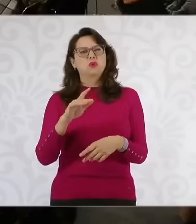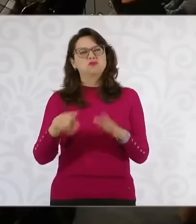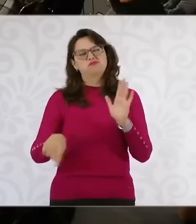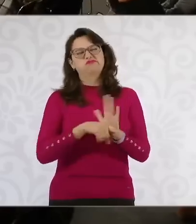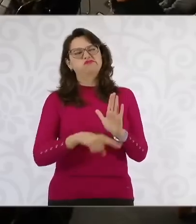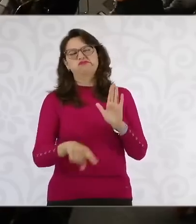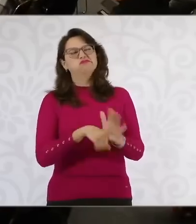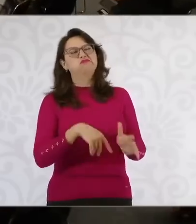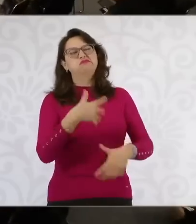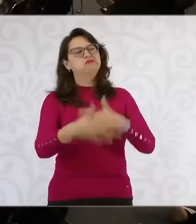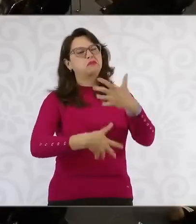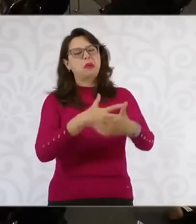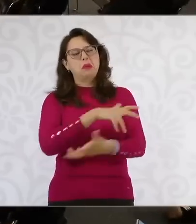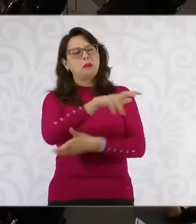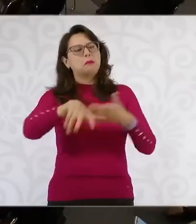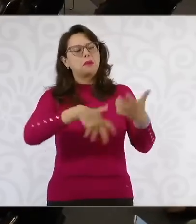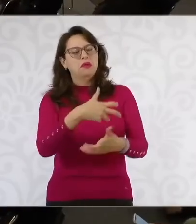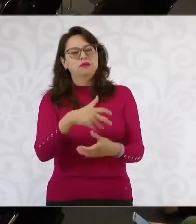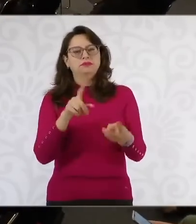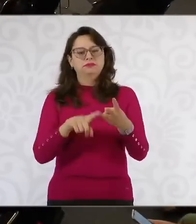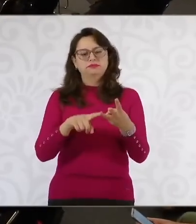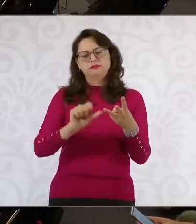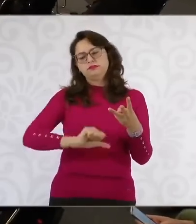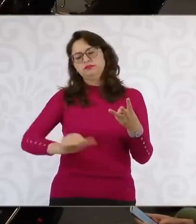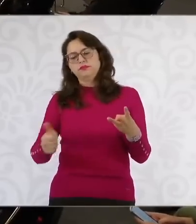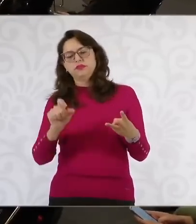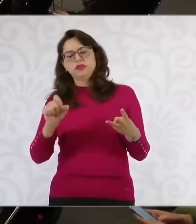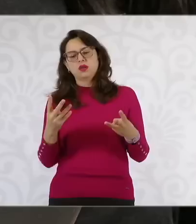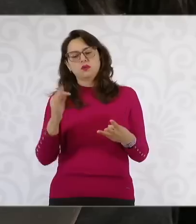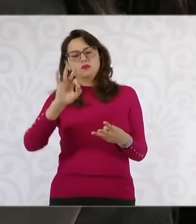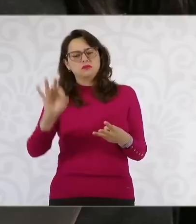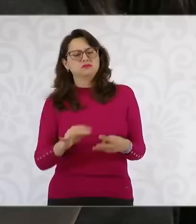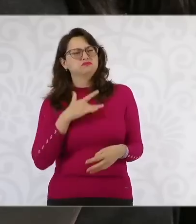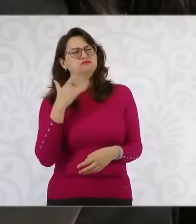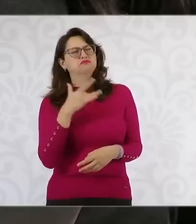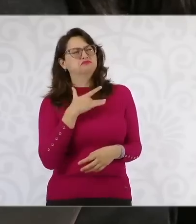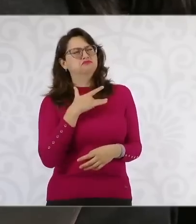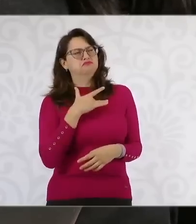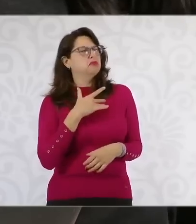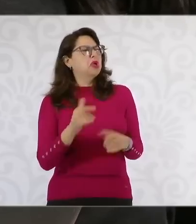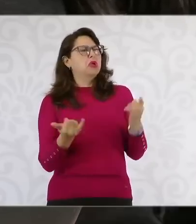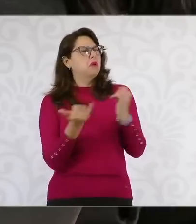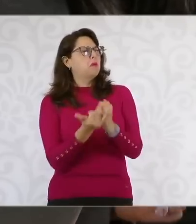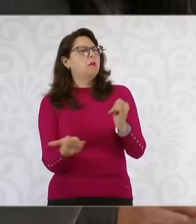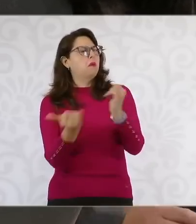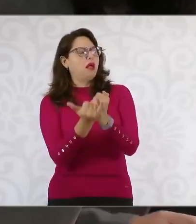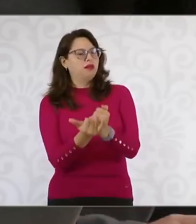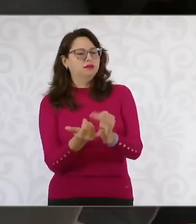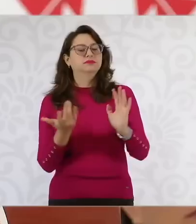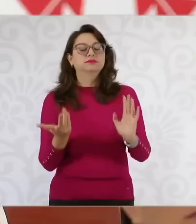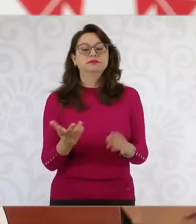que se va a quedar igual Qué le depara a México en materia de seguridad en este 2025 presidenta